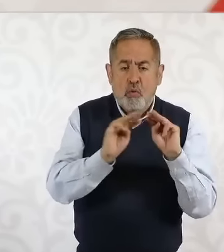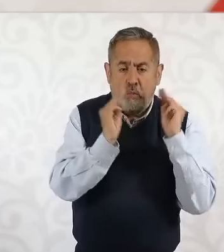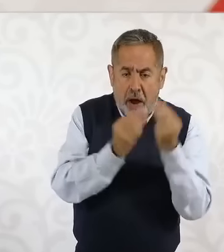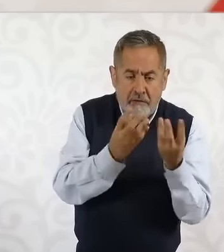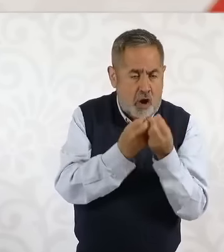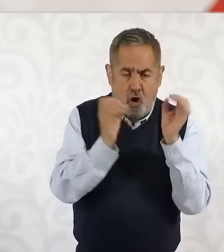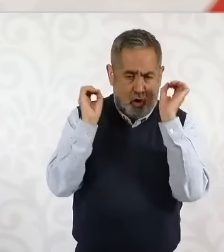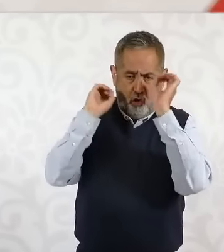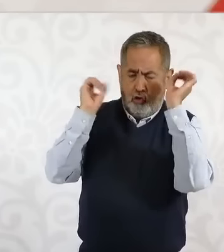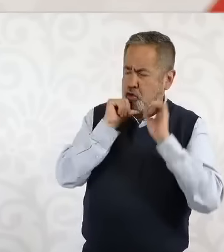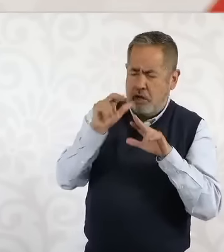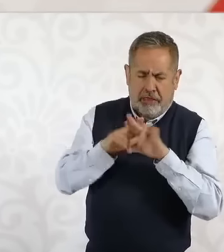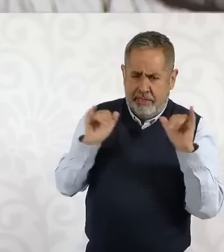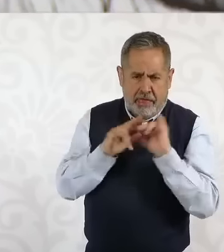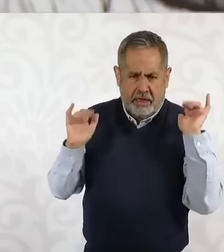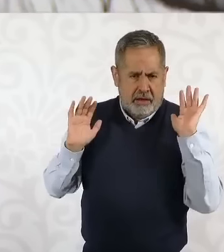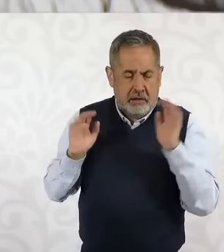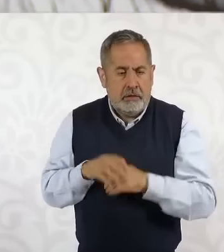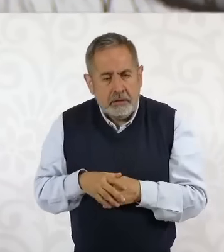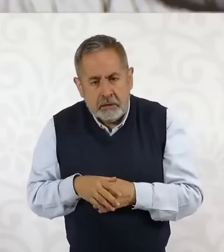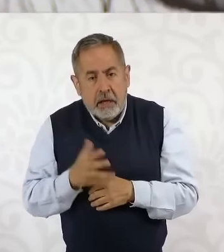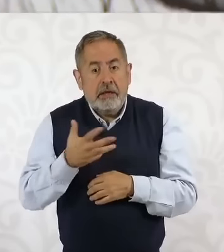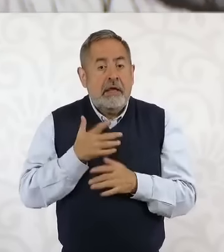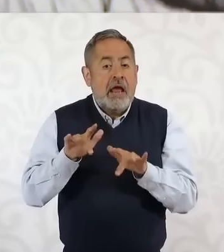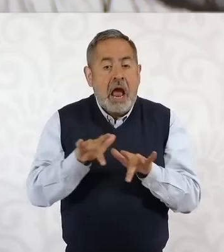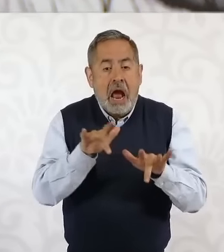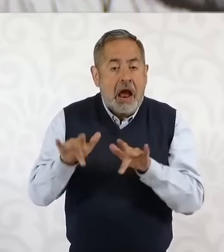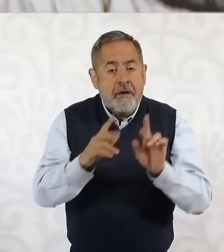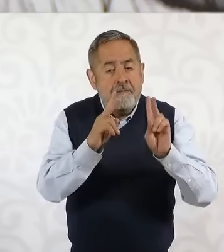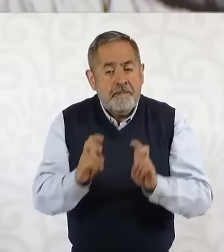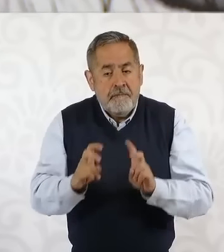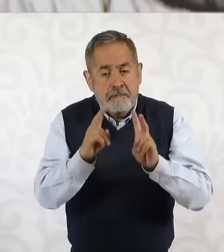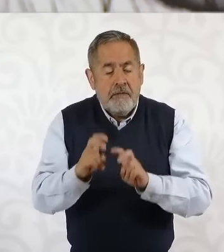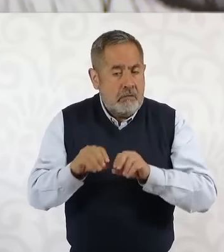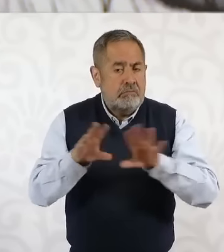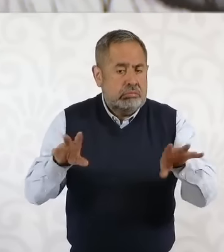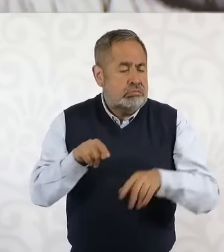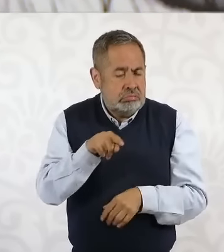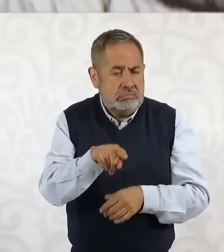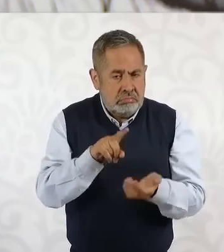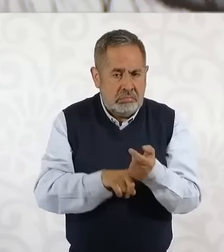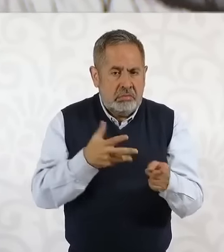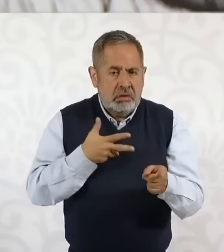fiscalía y están todas las grabaciones y todo lo que tenga que hacerse, incluso poder en su caso